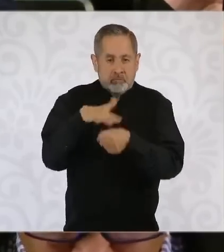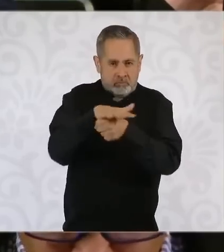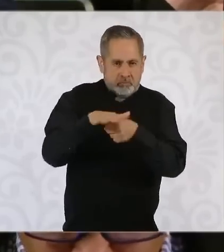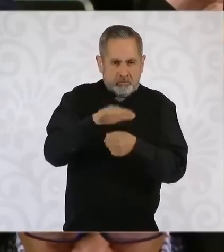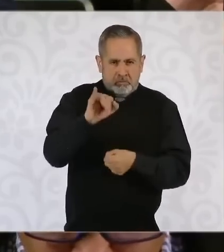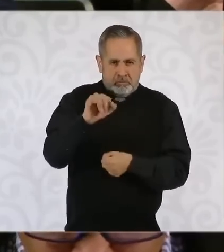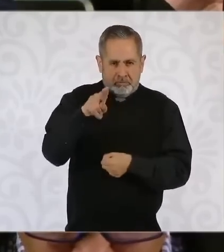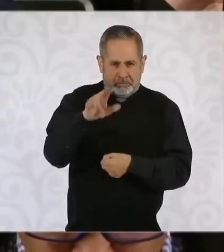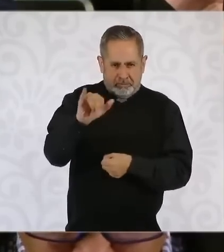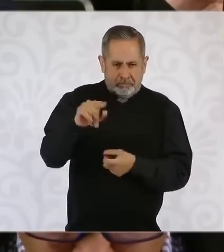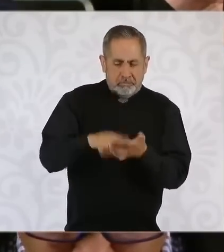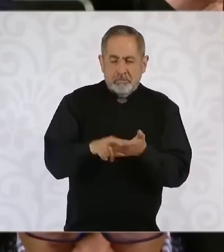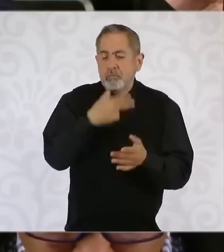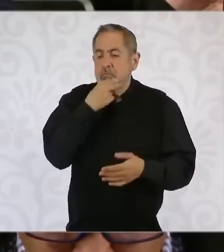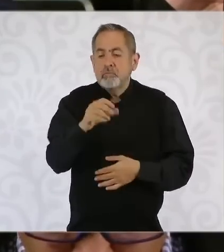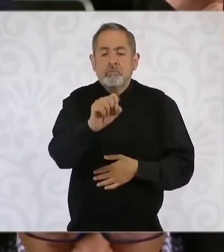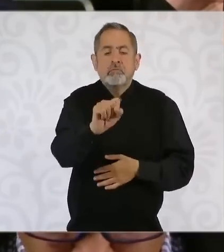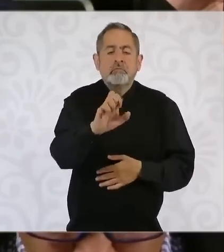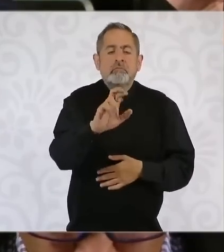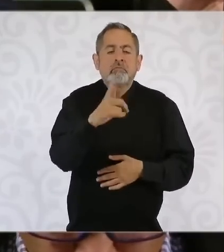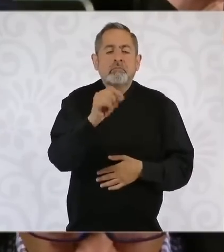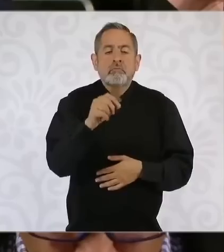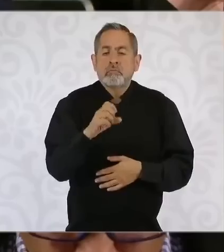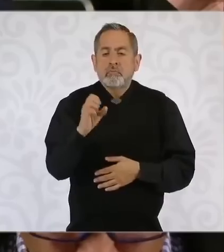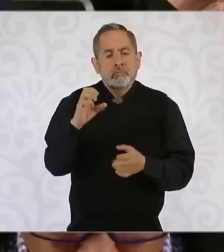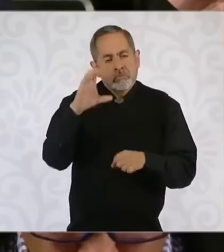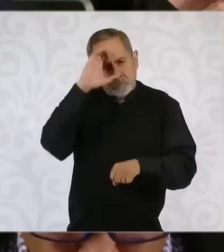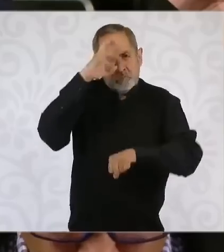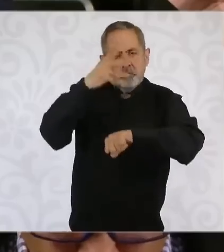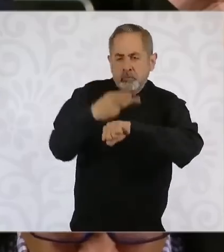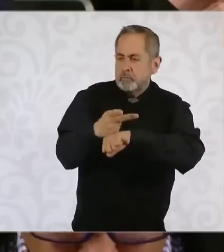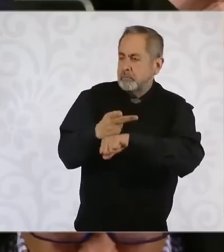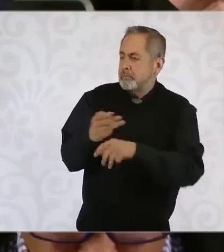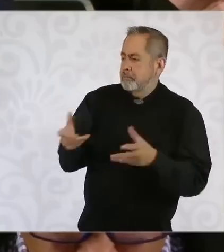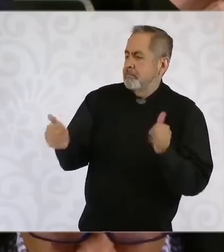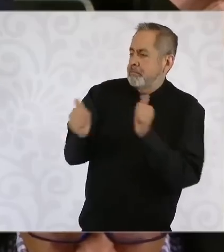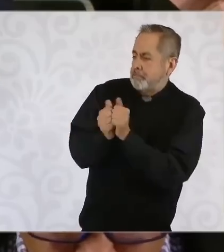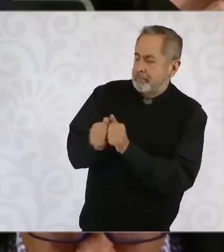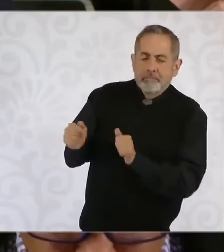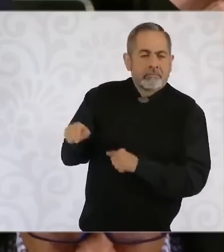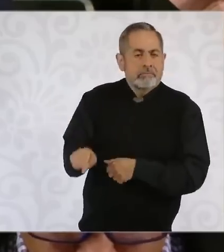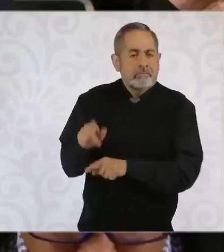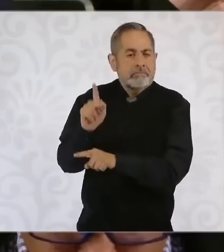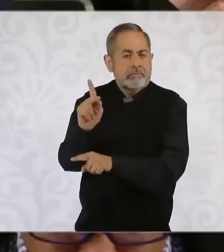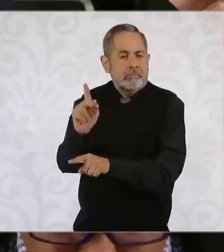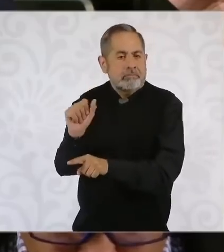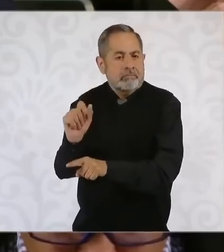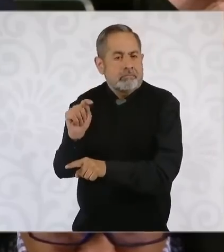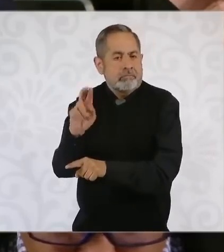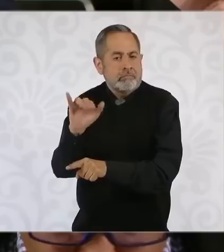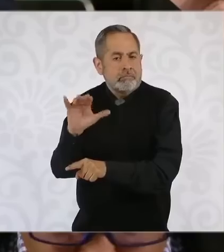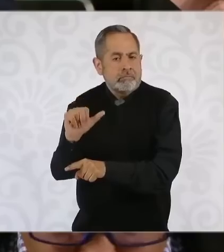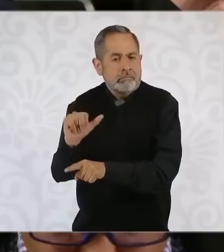Gutiérrez luena puso a su comadre Patricia briceño que ahora Patricia briceño está en el comité de